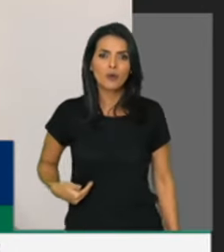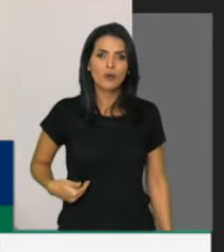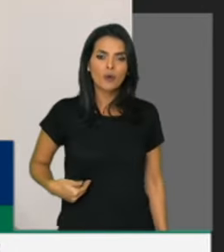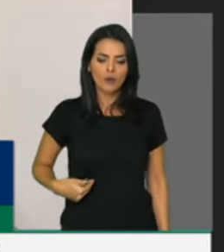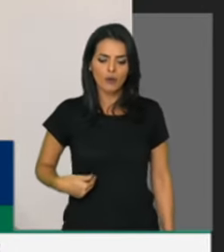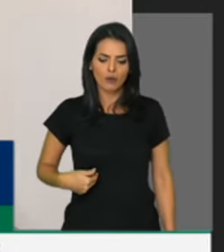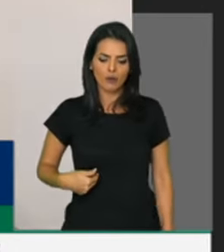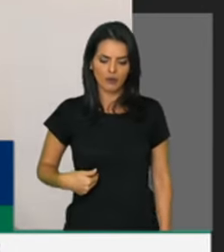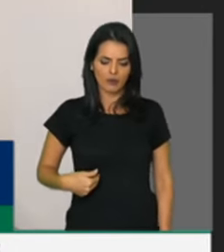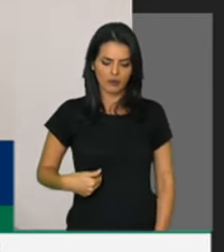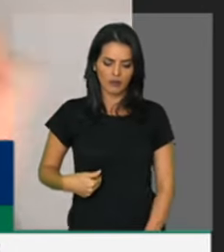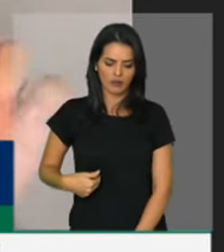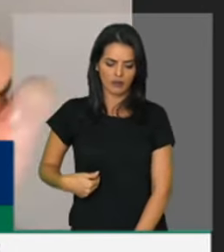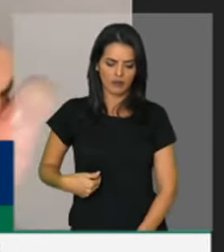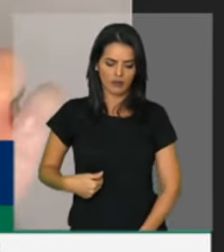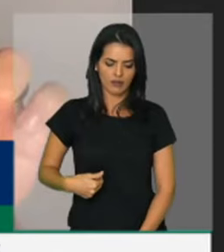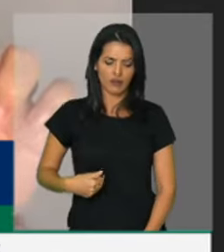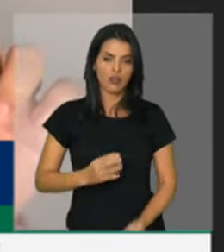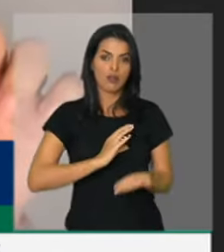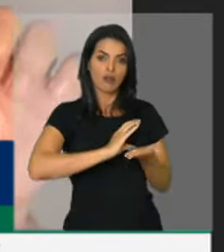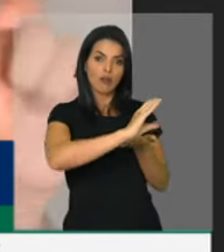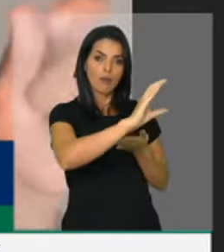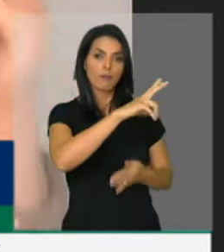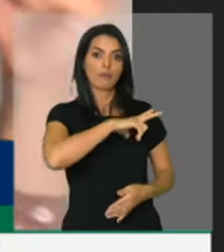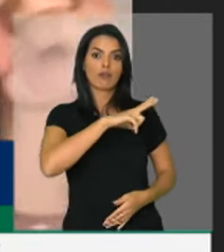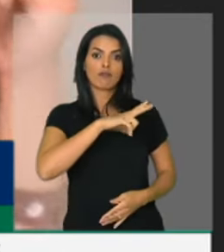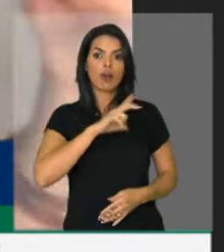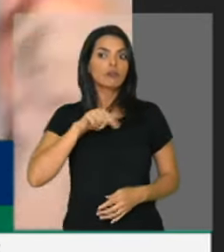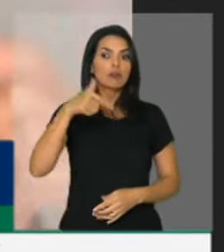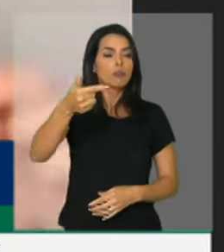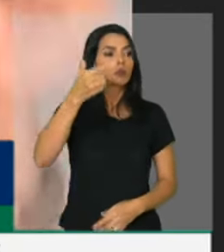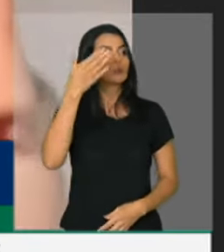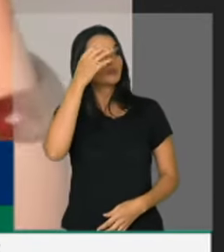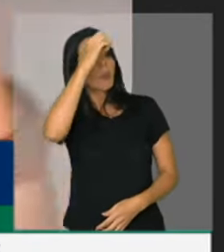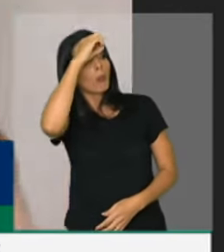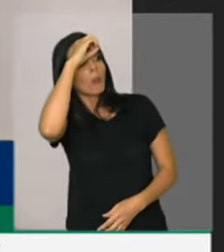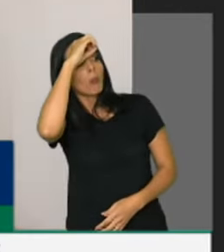VAMOS PODER DEPOIS SABER DE FATO SE FOI FEITO BOM USO. ISSO É UMA FORMA DE DRENAR RECURSOS PARA A INICIATIVA